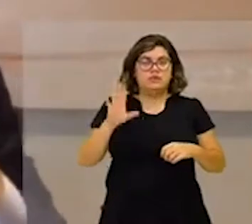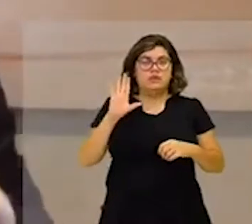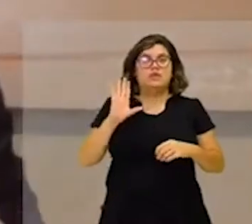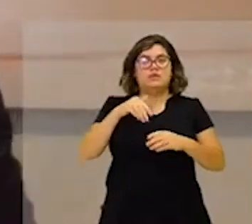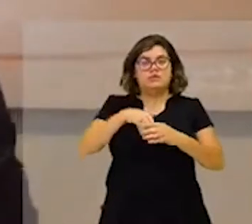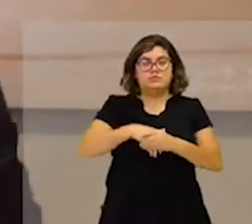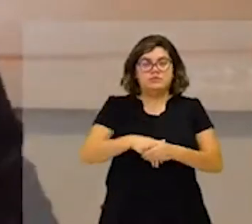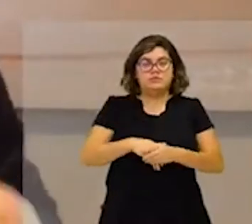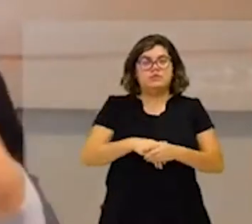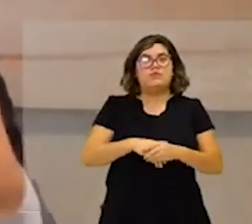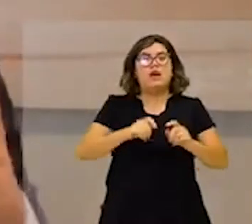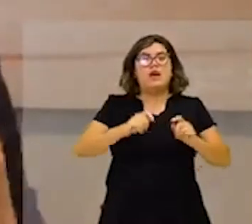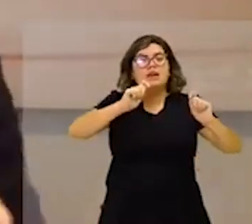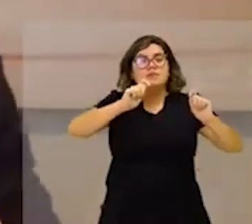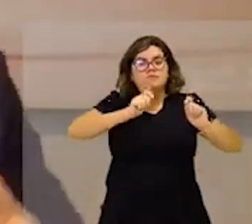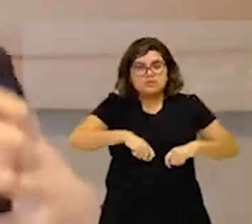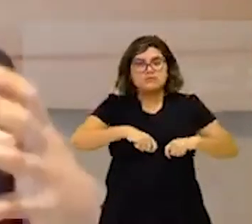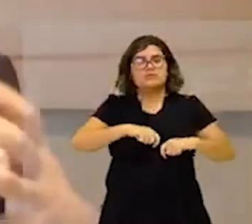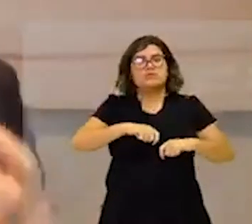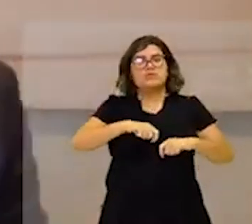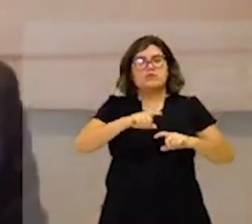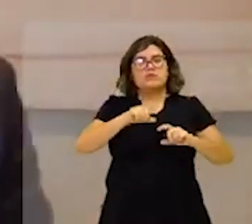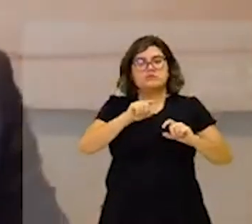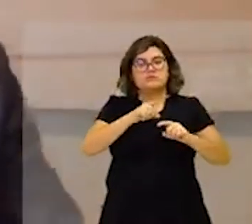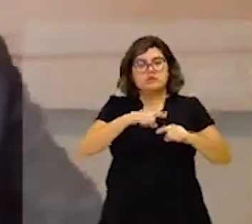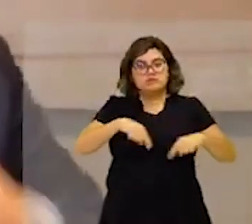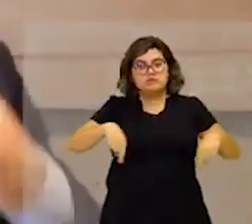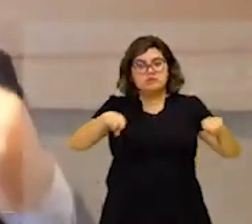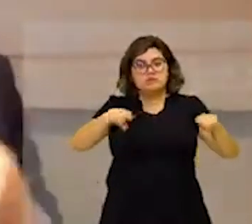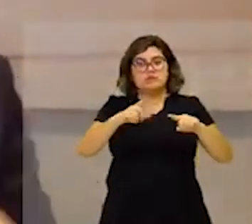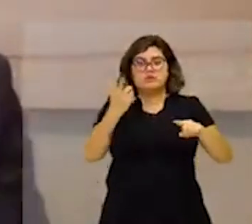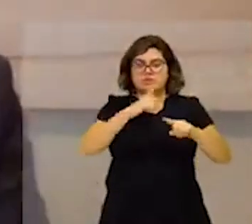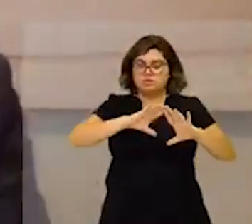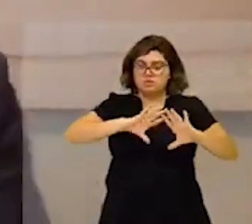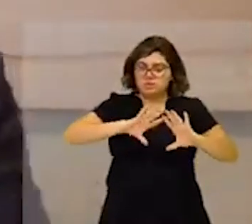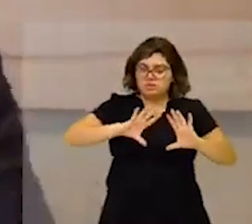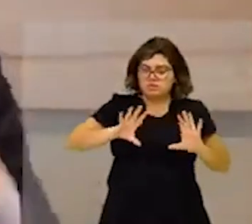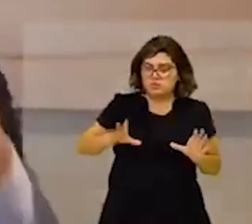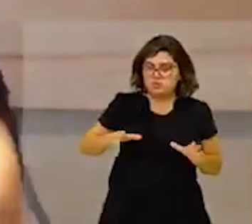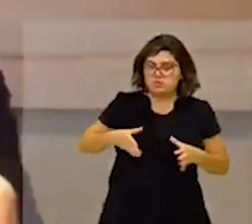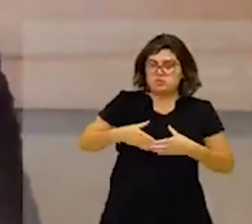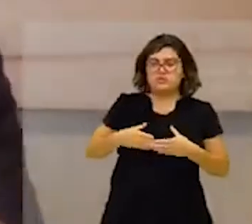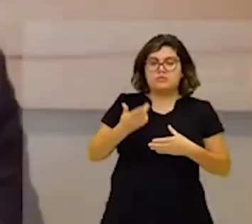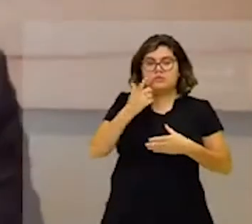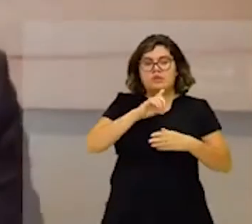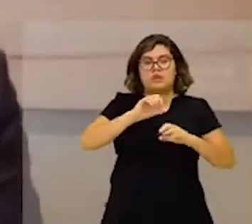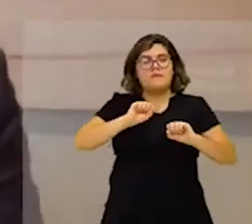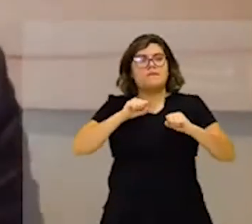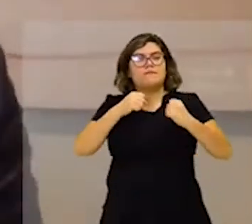ou seja possibilidade de você se agrupar para fazer um esforço comum para conseguir uma vaga